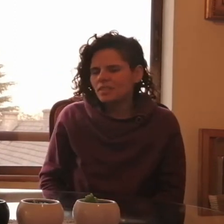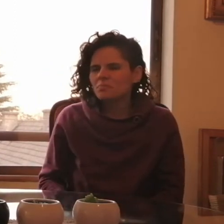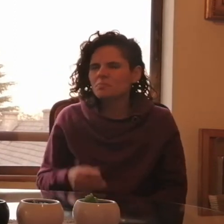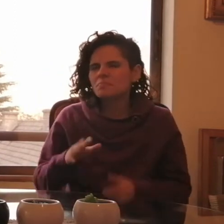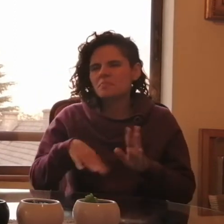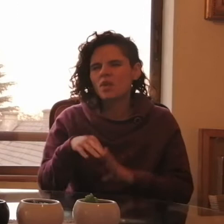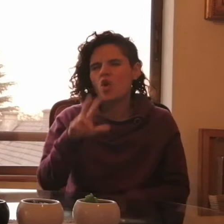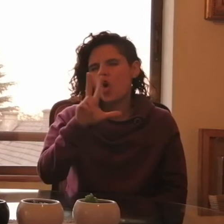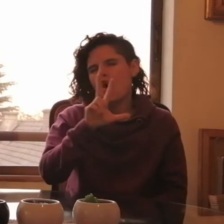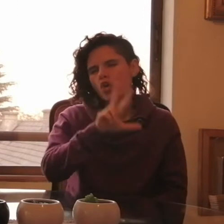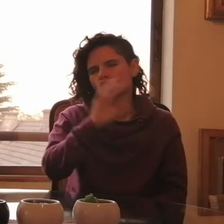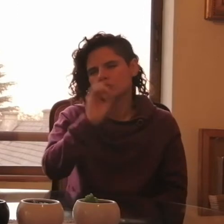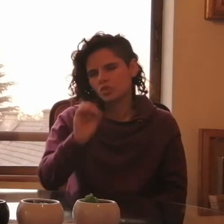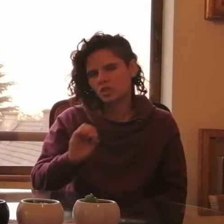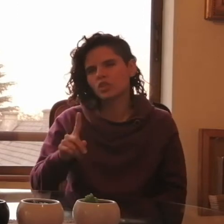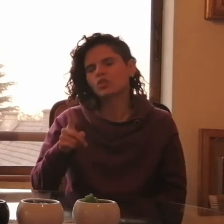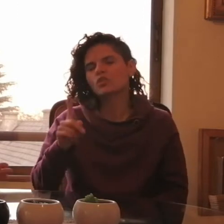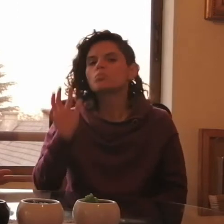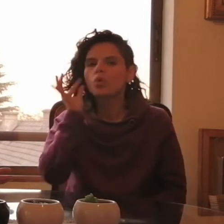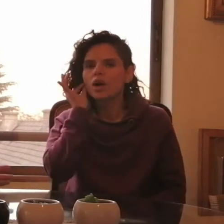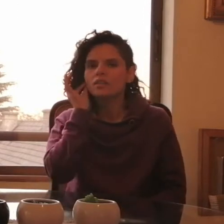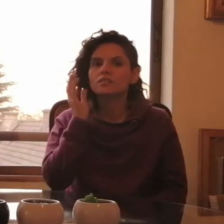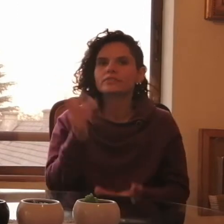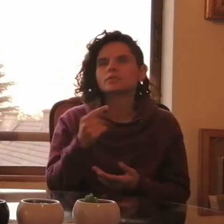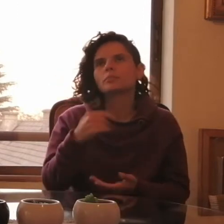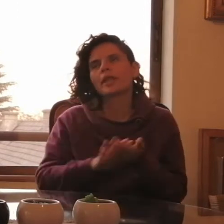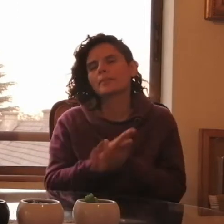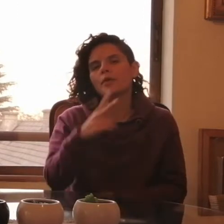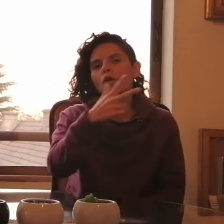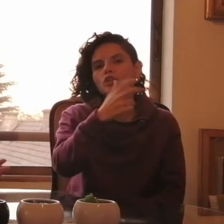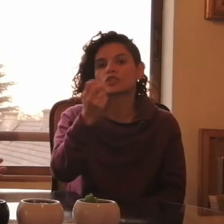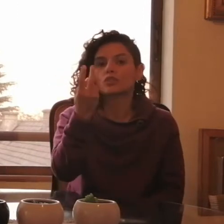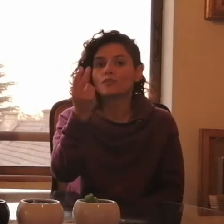eran mujeres, entonces entraron 820 y eran no sé como 70 mujeres una